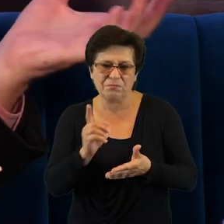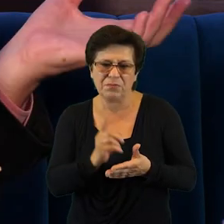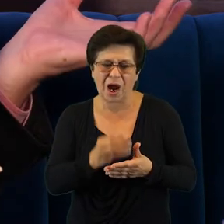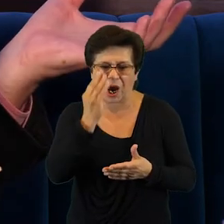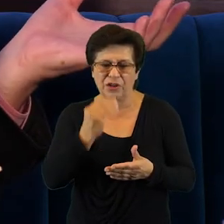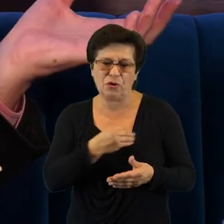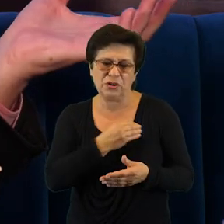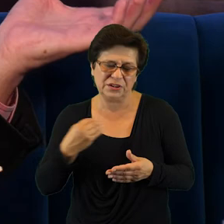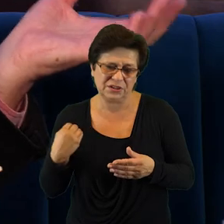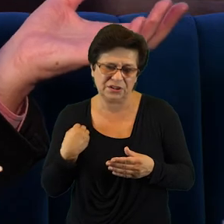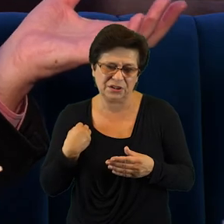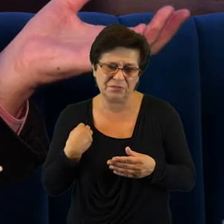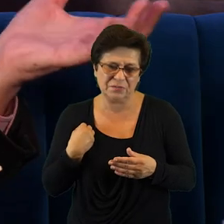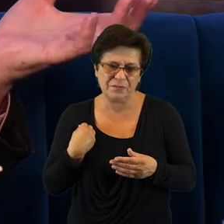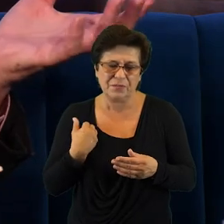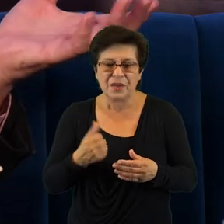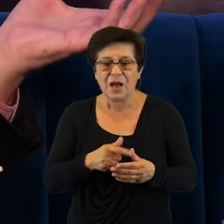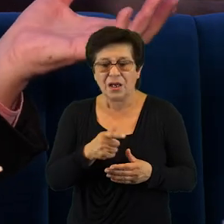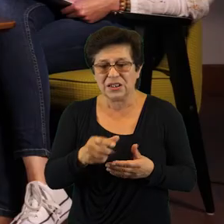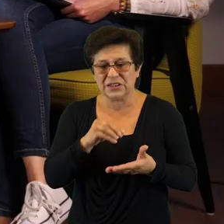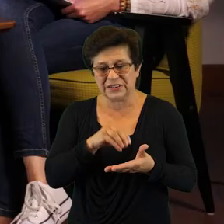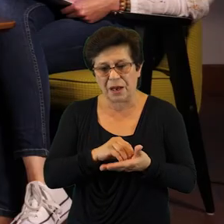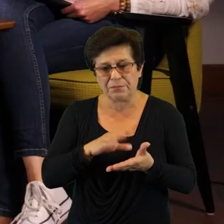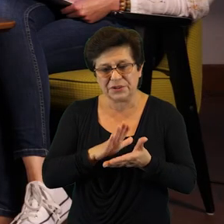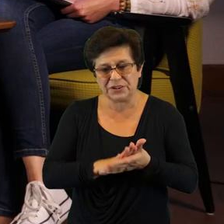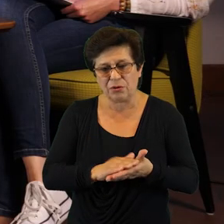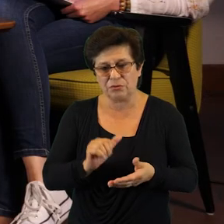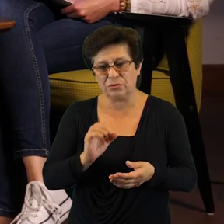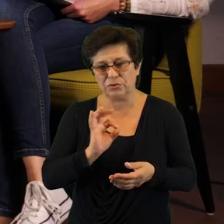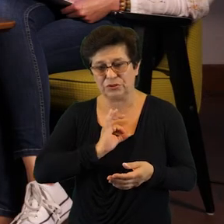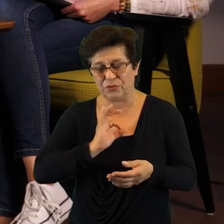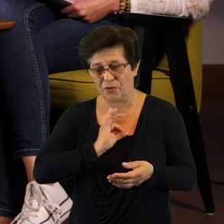I nawiasem mówiąc, Laskom zapisał dochody ze swoich praw autorskich.